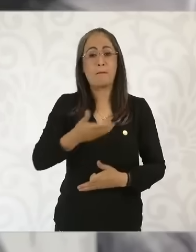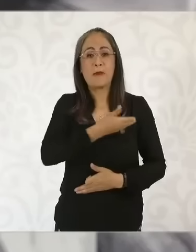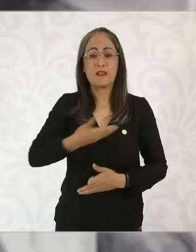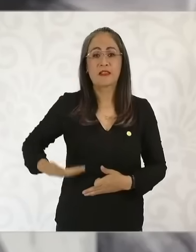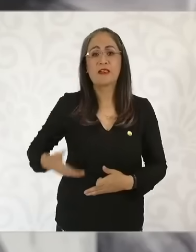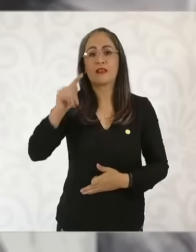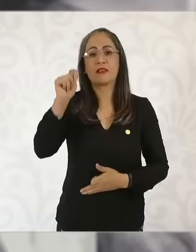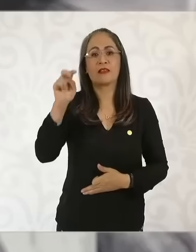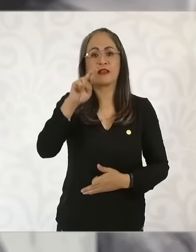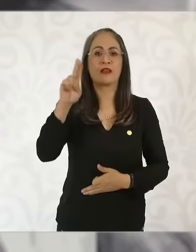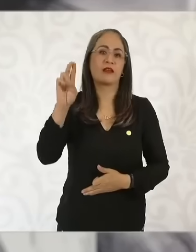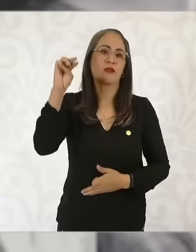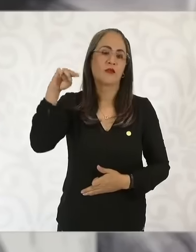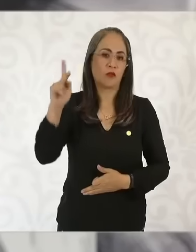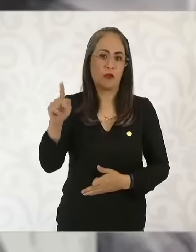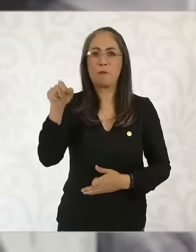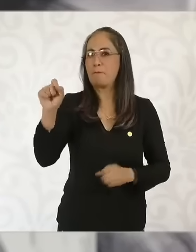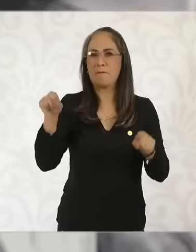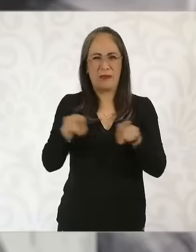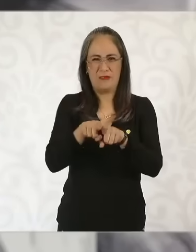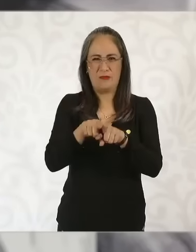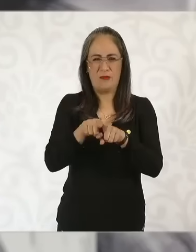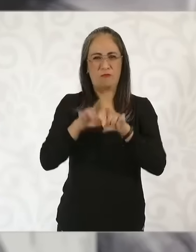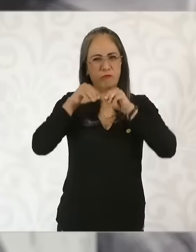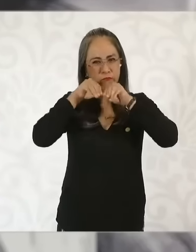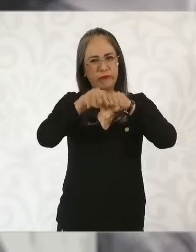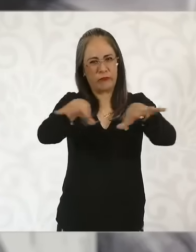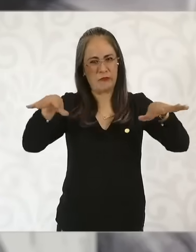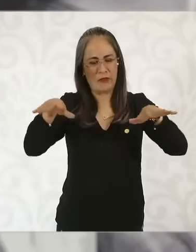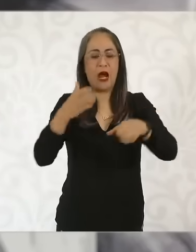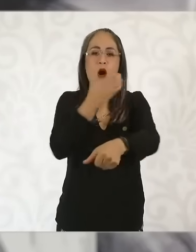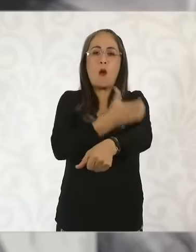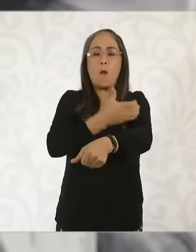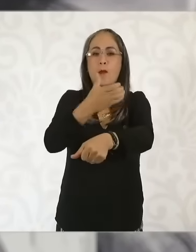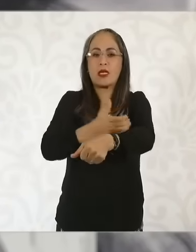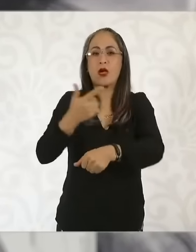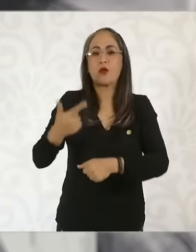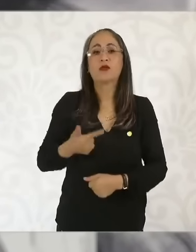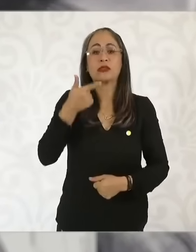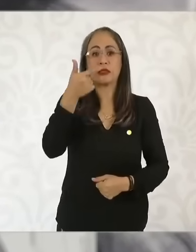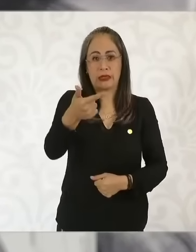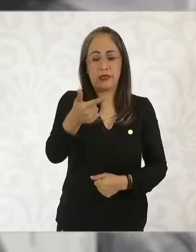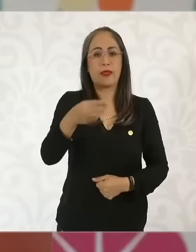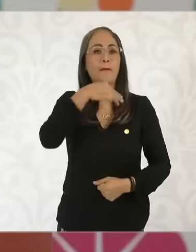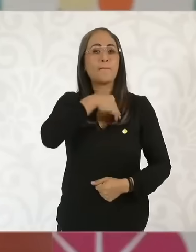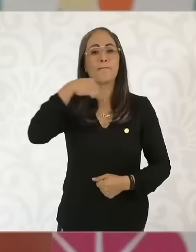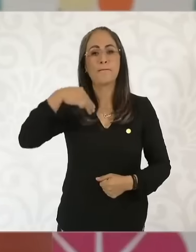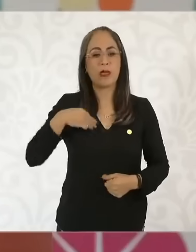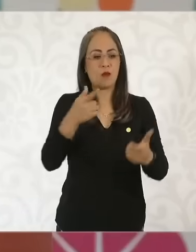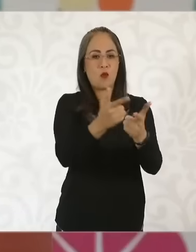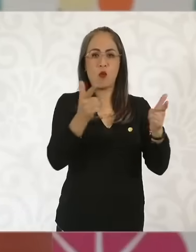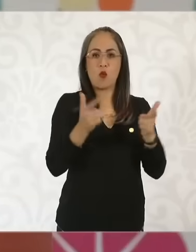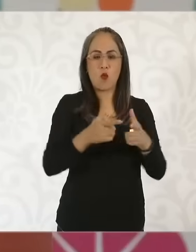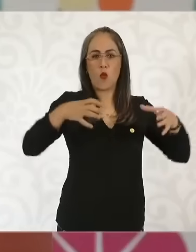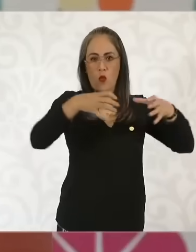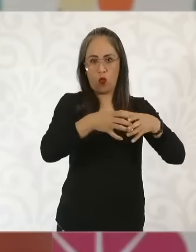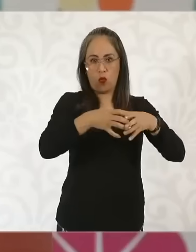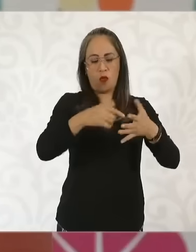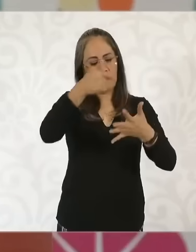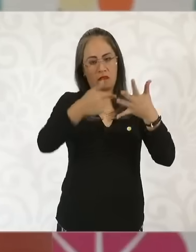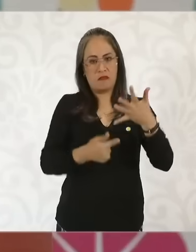él mismo lo ha puesto en su cuenta, lo acompañaron siete miembros de su gabinete legal y ampliado,